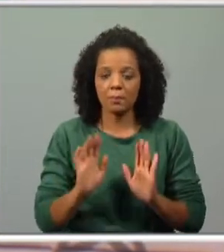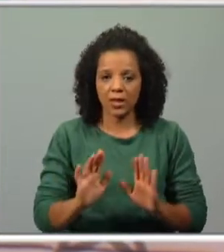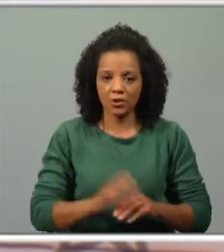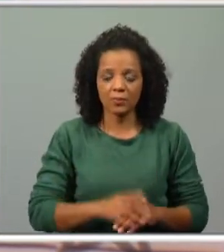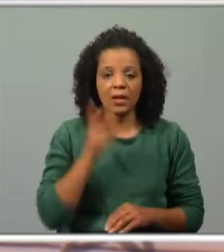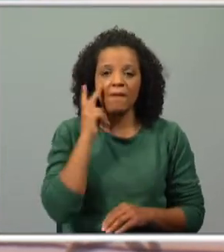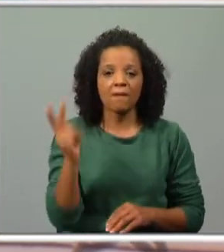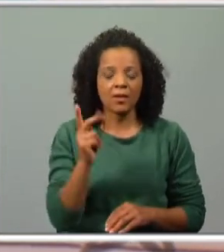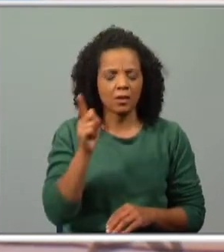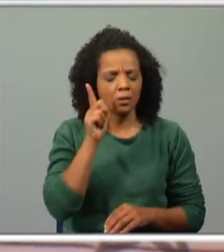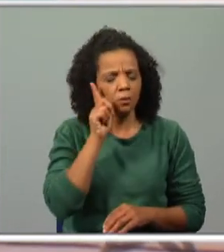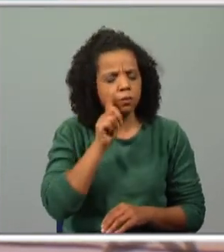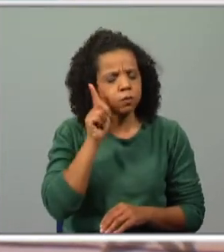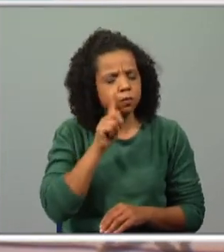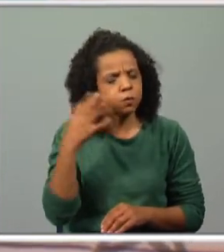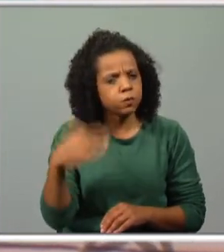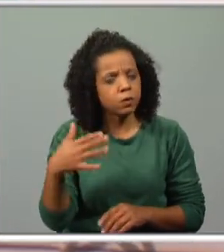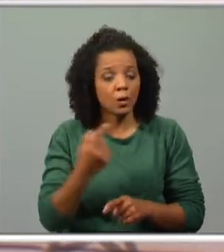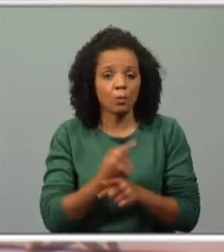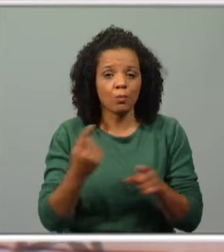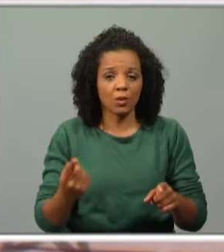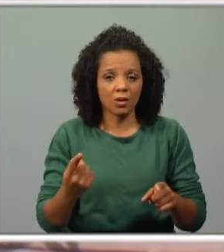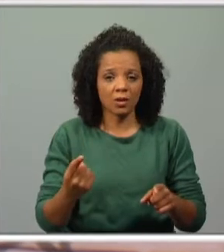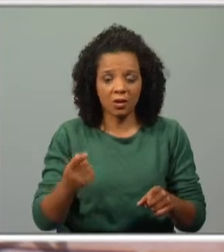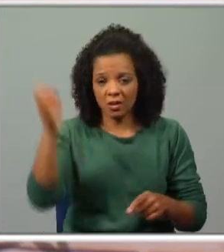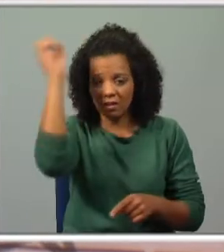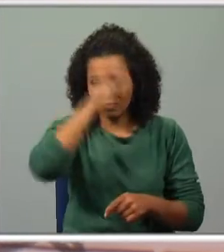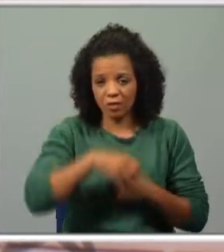vida valiosíssima porque não era invejada por ninguém porque não tinha 寶貴的生命，因為它不是沒有人羨慕，因為他們沒有